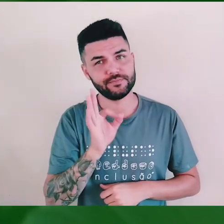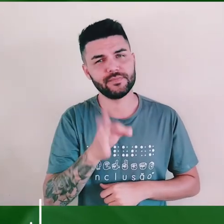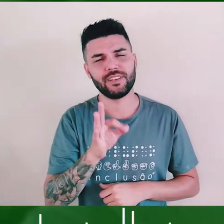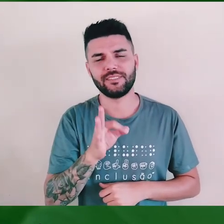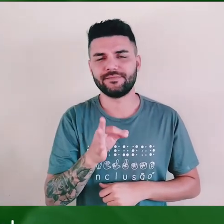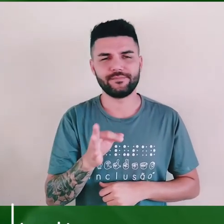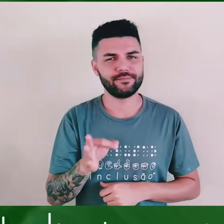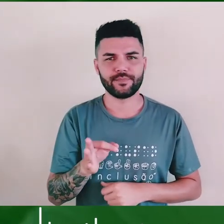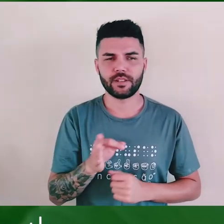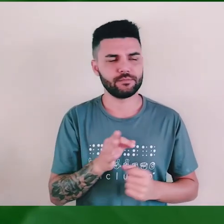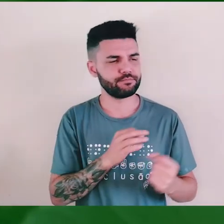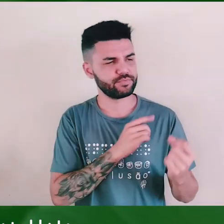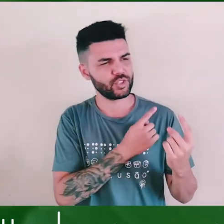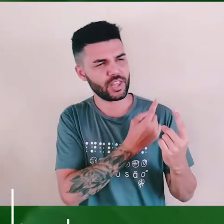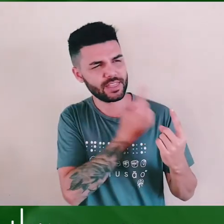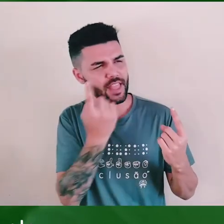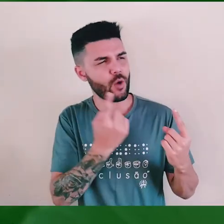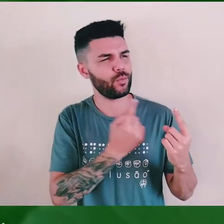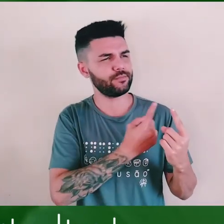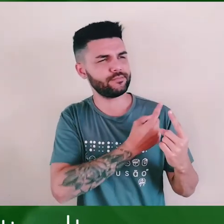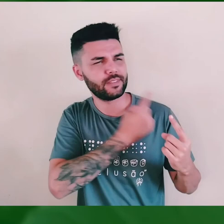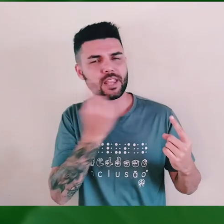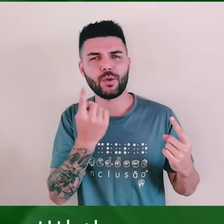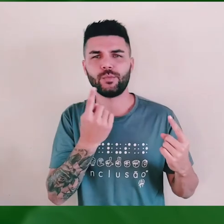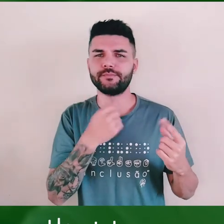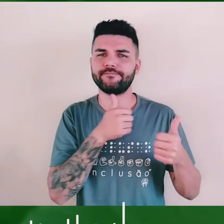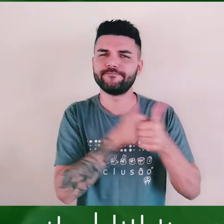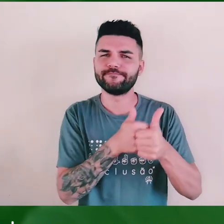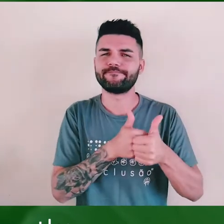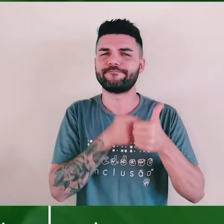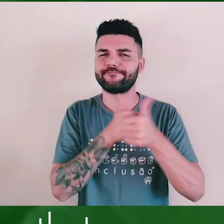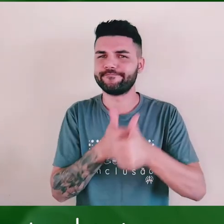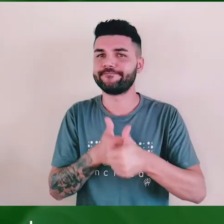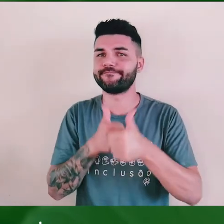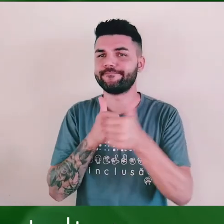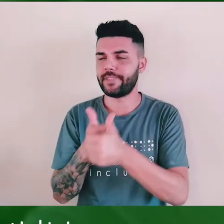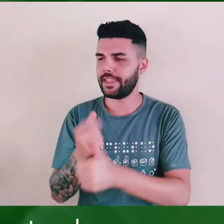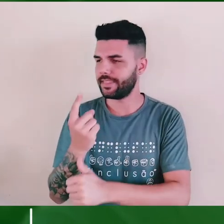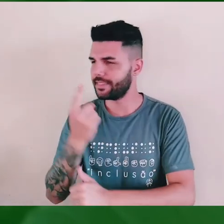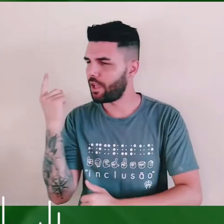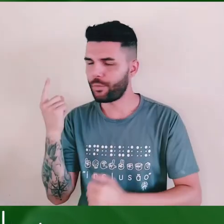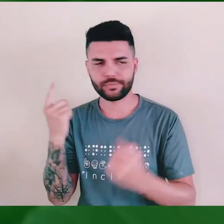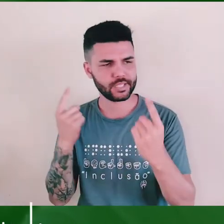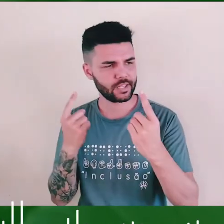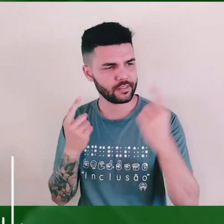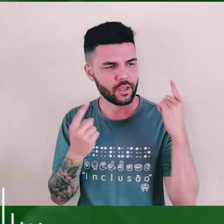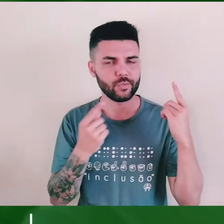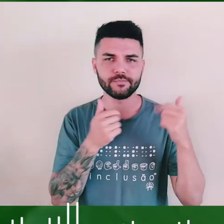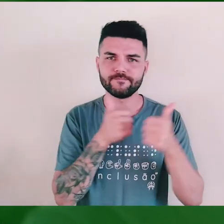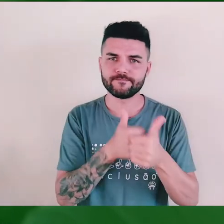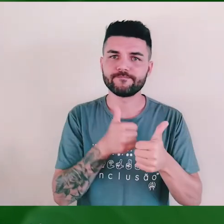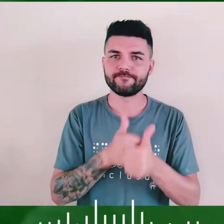desempregado um ano, eu recebi não para trabalhar em emissoras no interior do interior com o